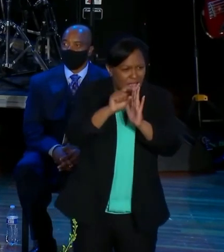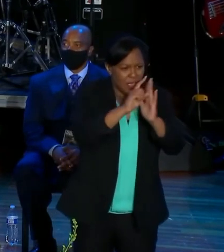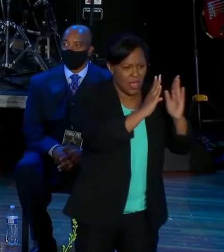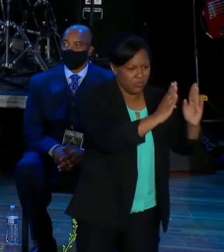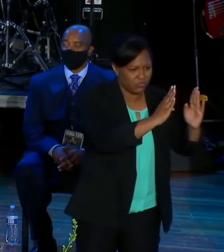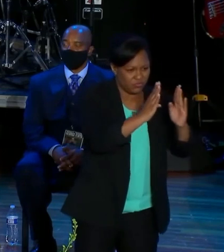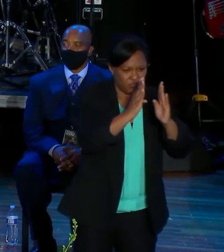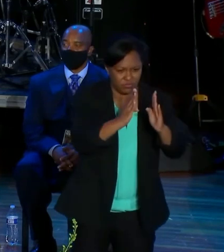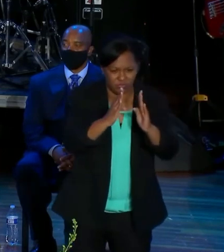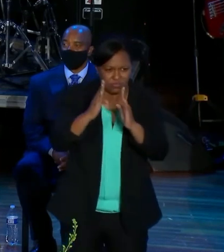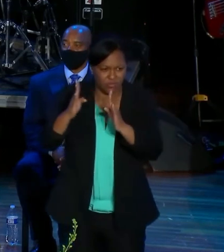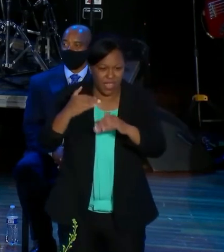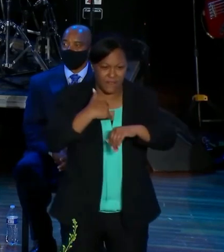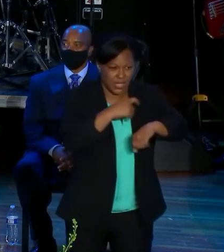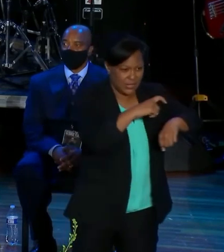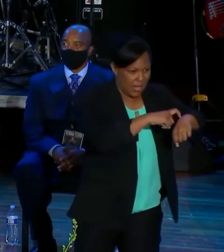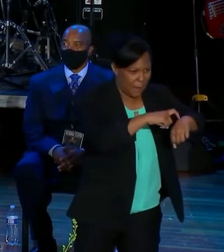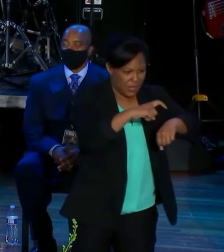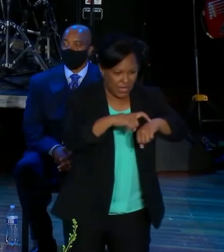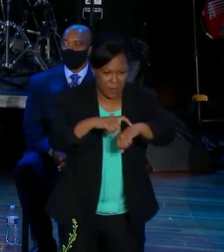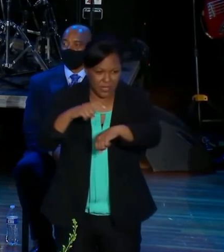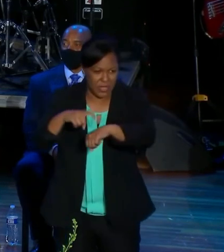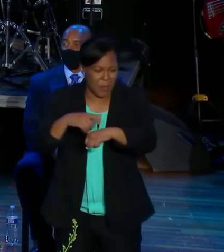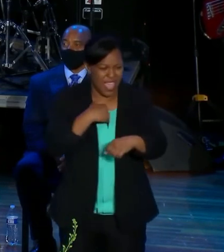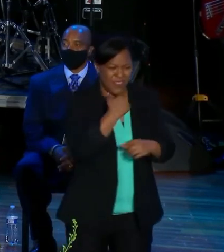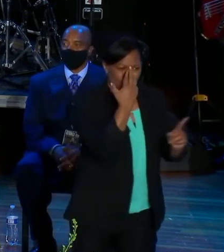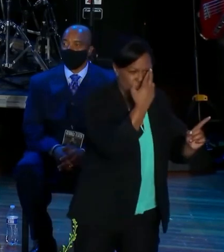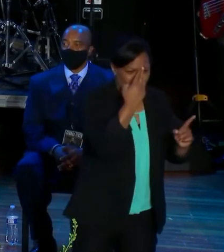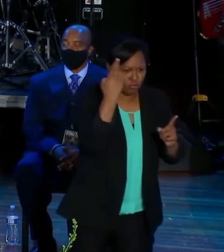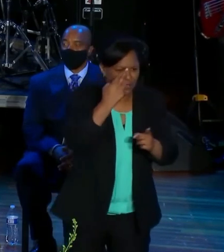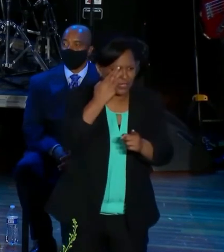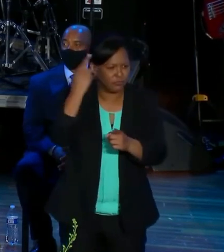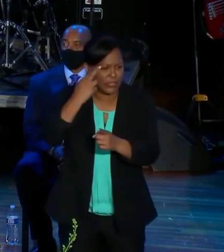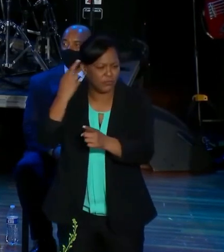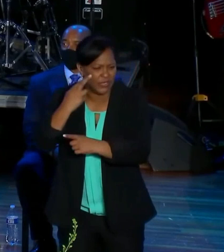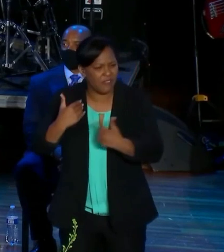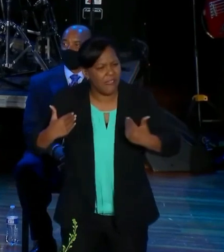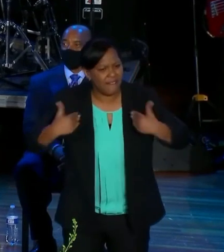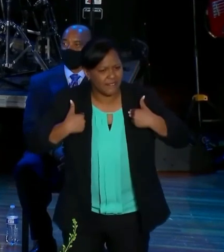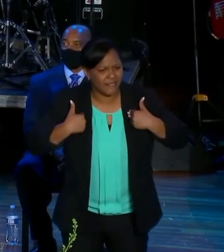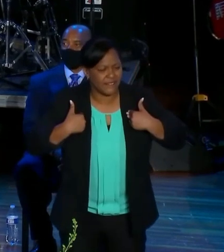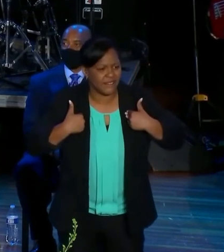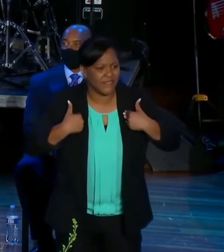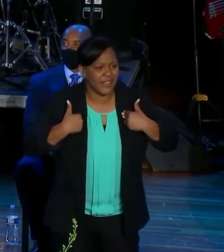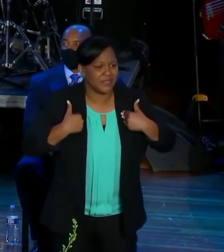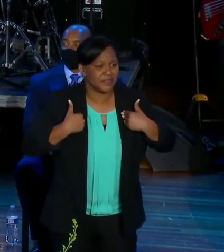Och jag tror att det är vår uppgift att låta världen veta - när vi ser vad som är på gång